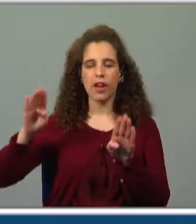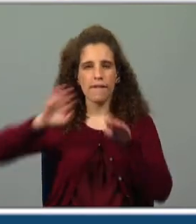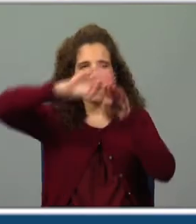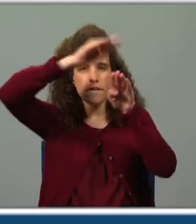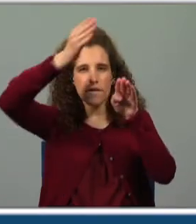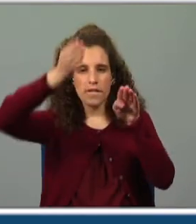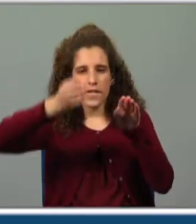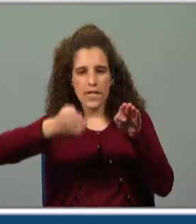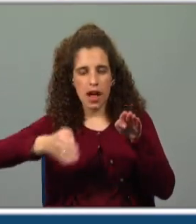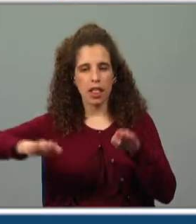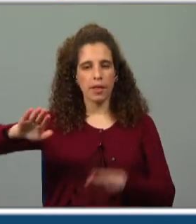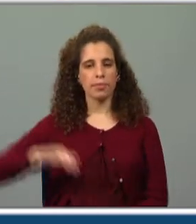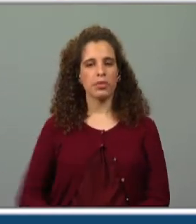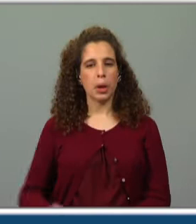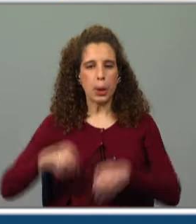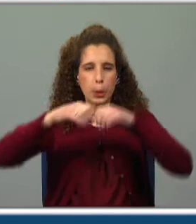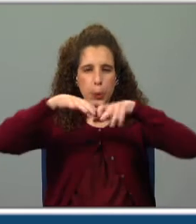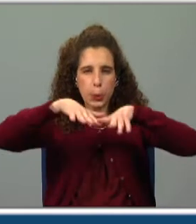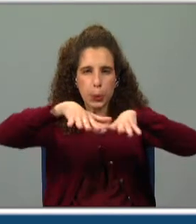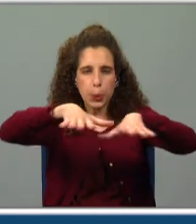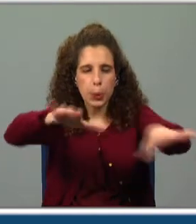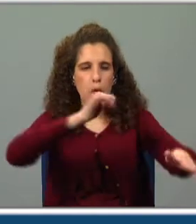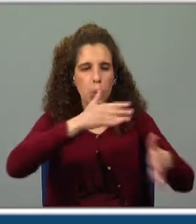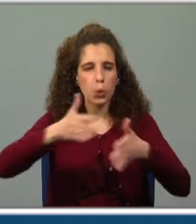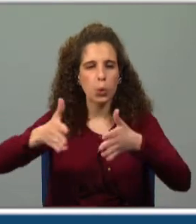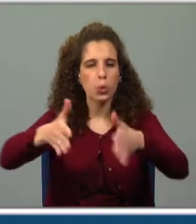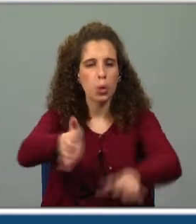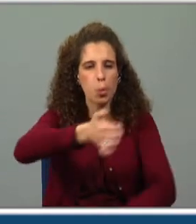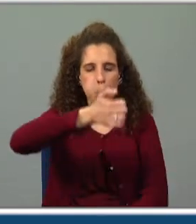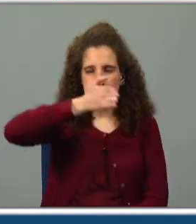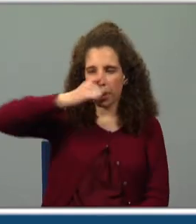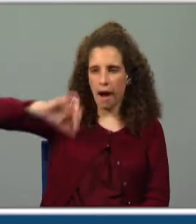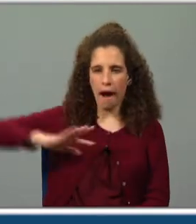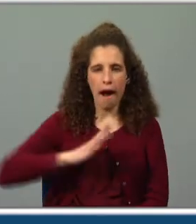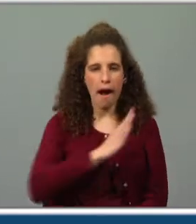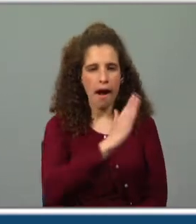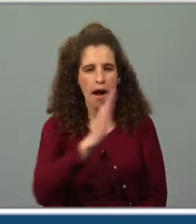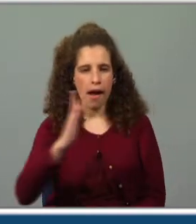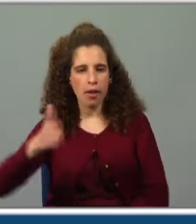imenso se estende até ao Rio coberto de mato bravo e por um canavial que 一直延伸到被覆蓋的河流馬托布拉沃和甘蔗田